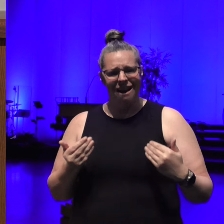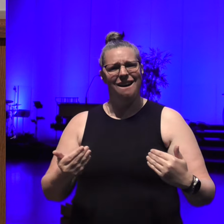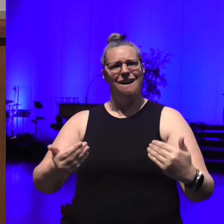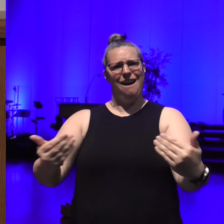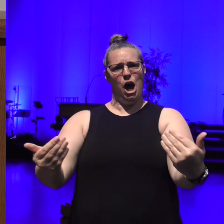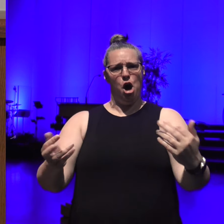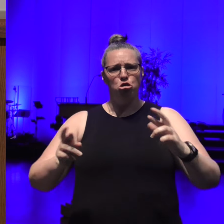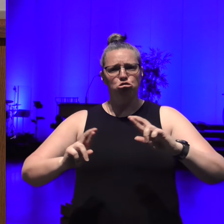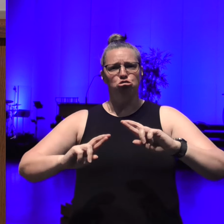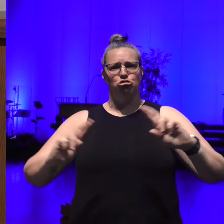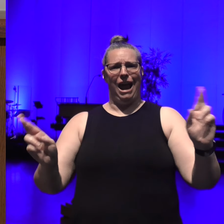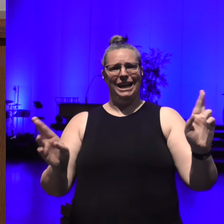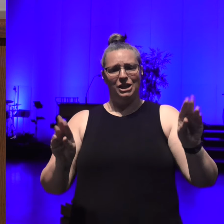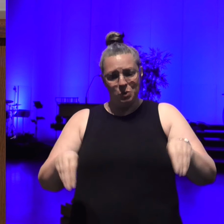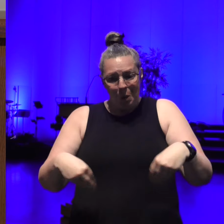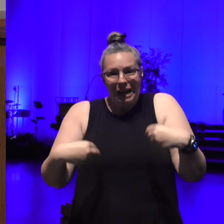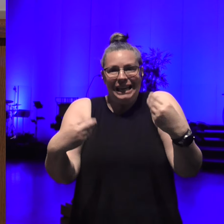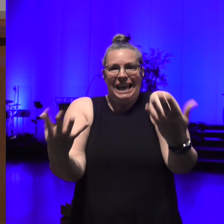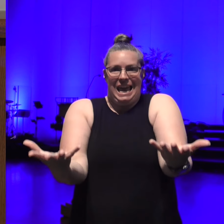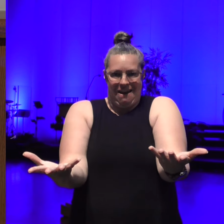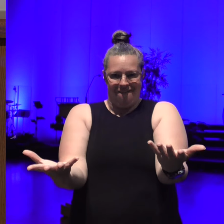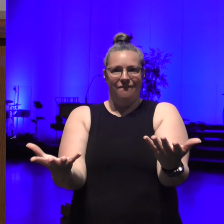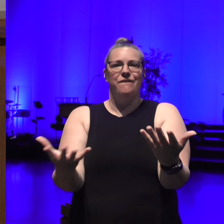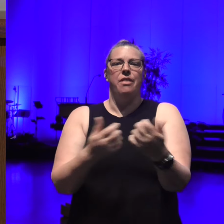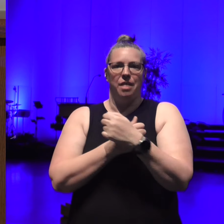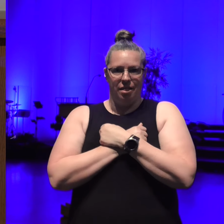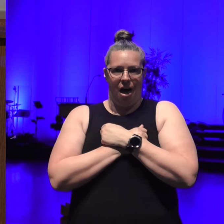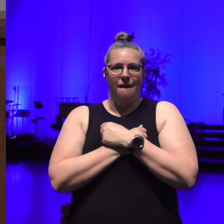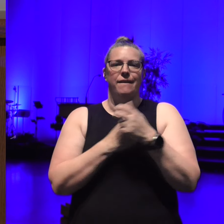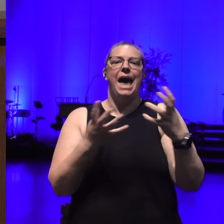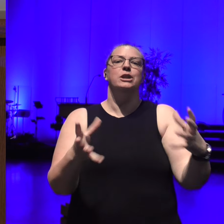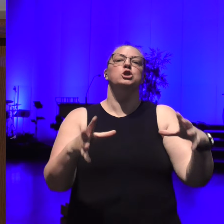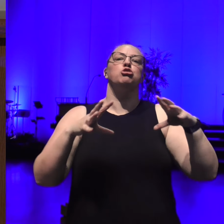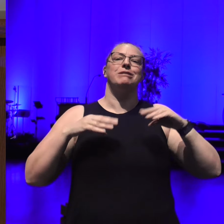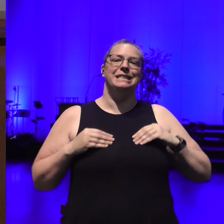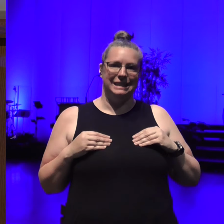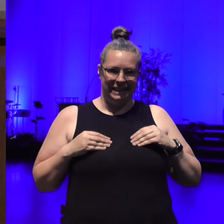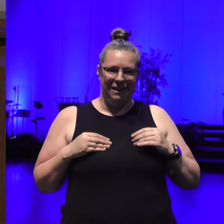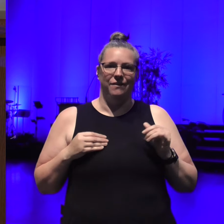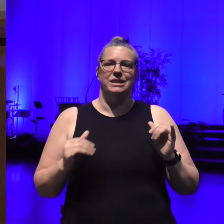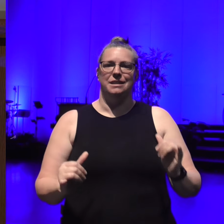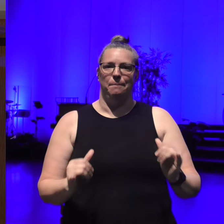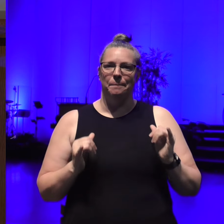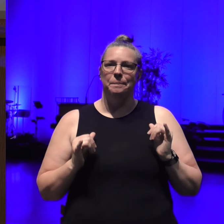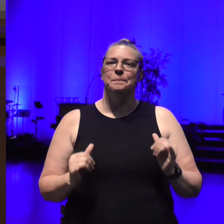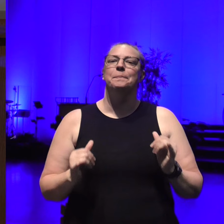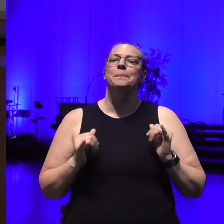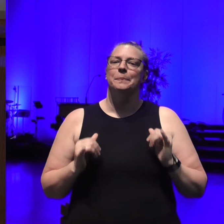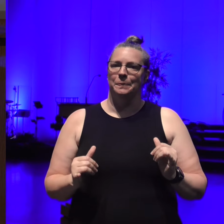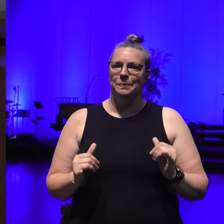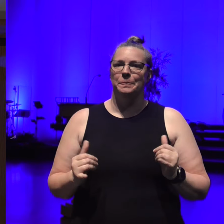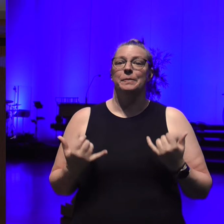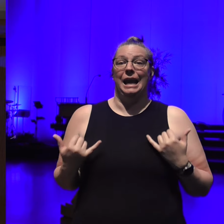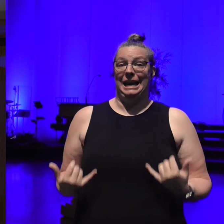solo para dar este increíble amor dentro de nosotros, sino para recibirlo aquí y ahora en este